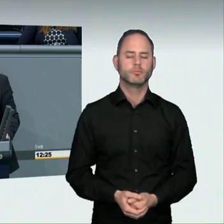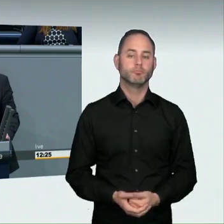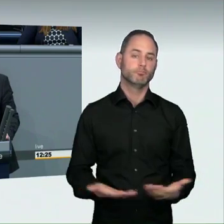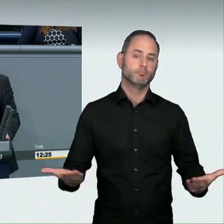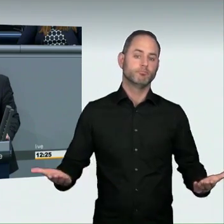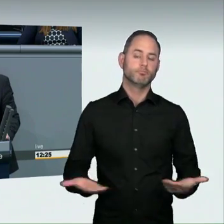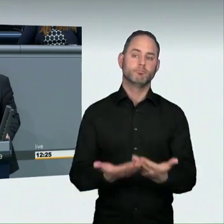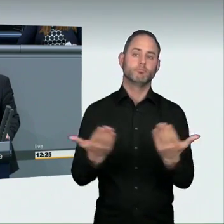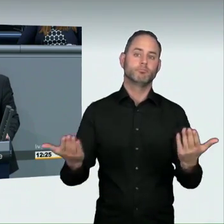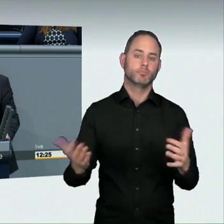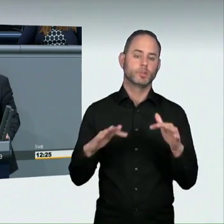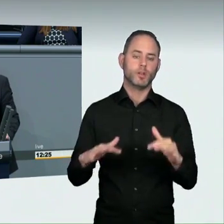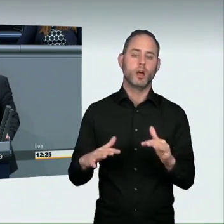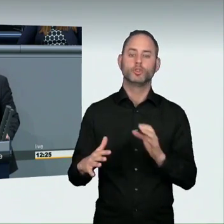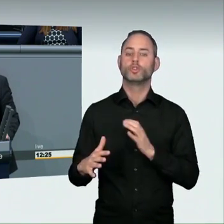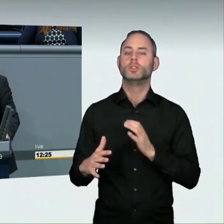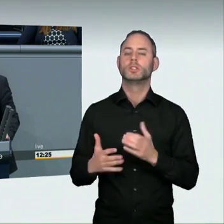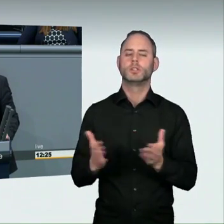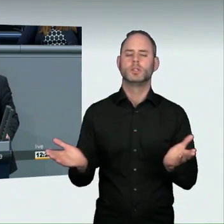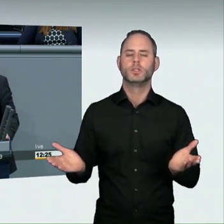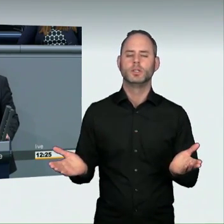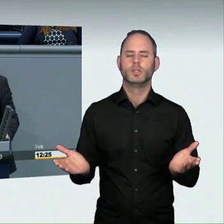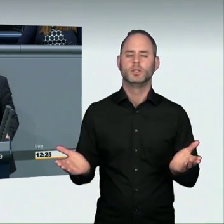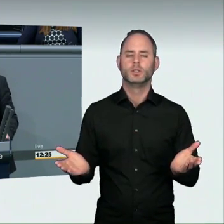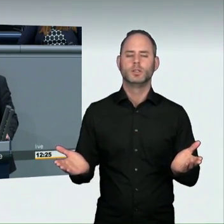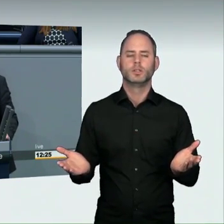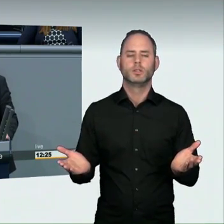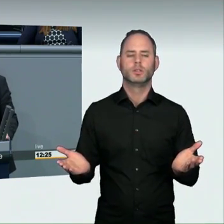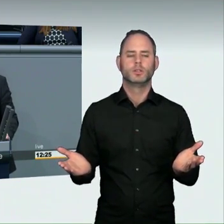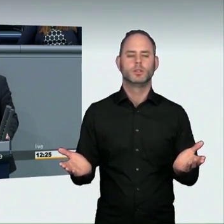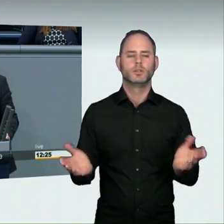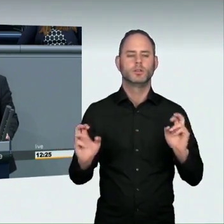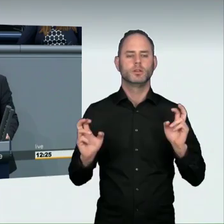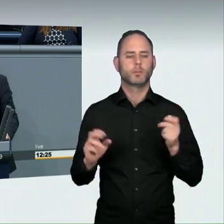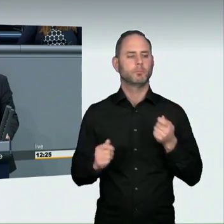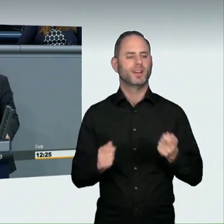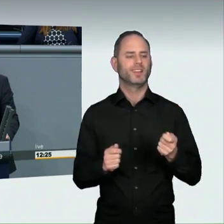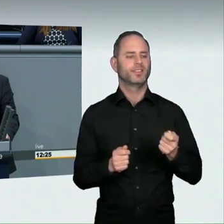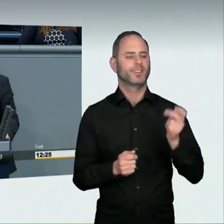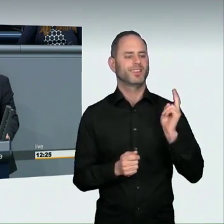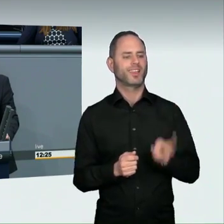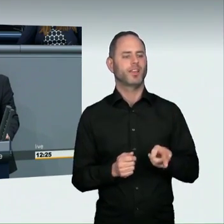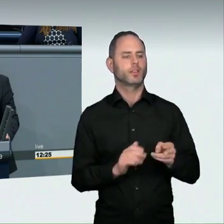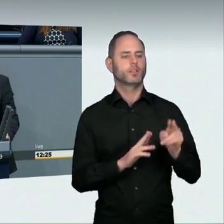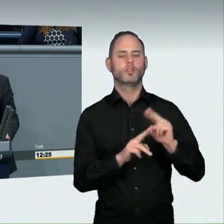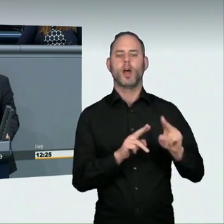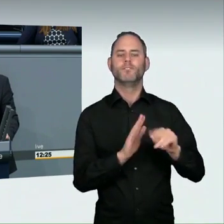ein zweites Mietrechtspaket. Es ist von Heiko Maas mehrfach vorgeschlagen, aber von der Union abgebügelt worden. Ich sage Ihnen deswegen: